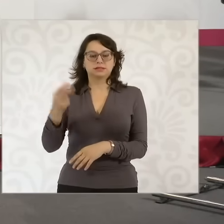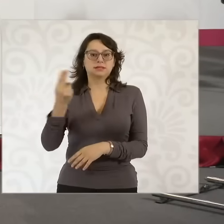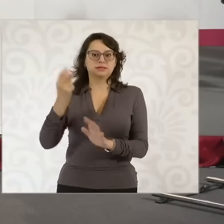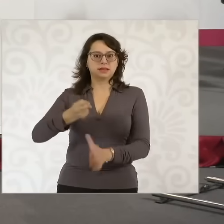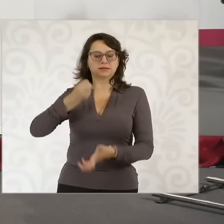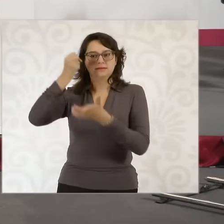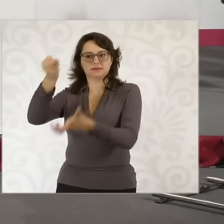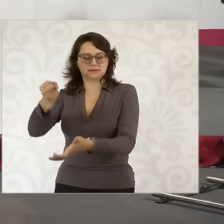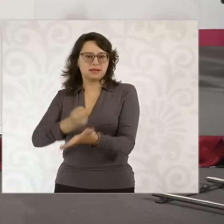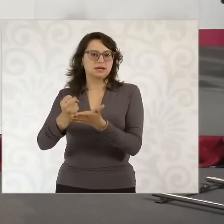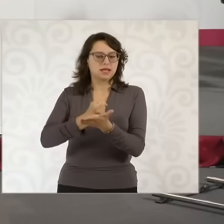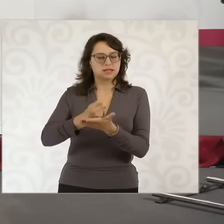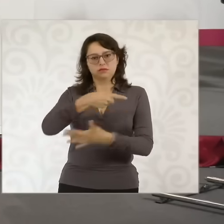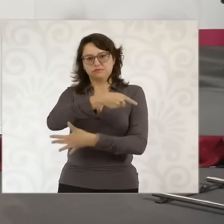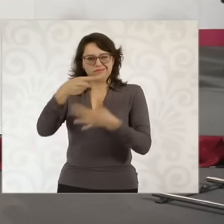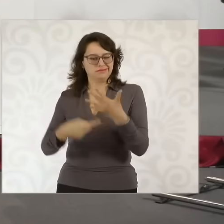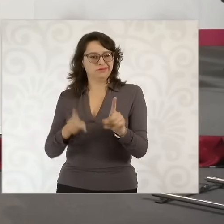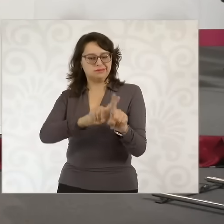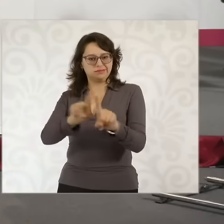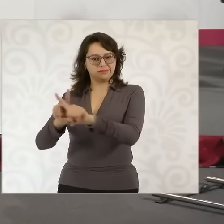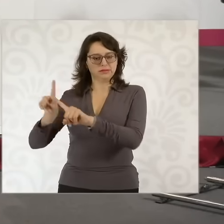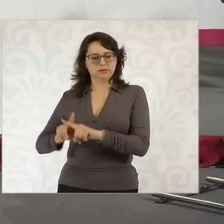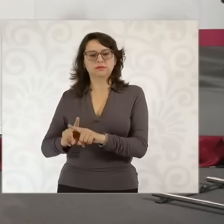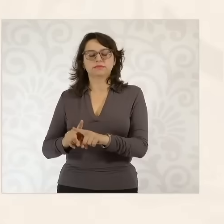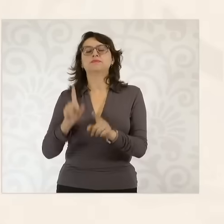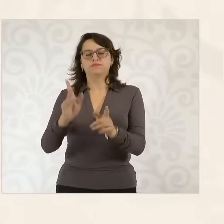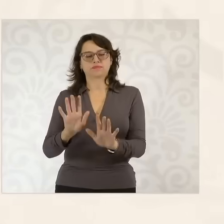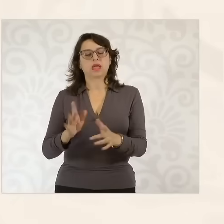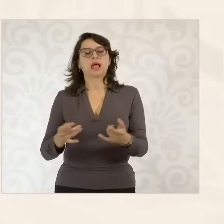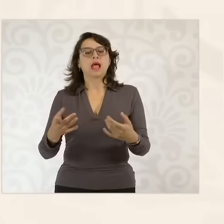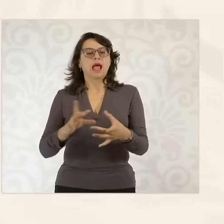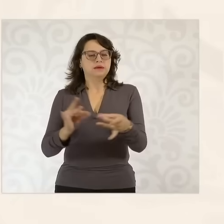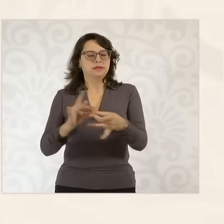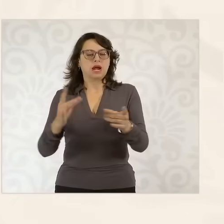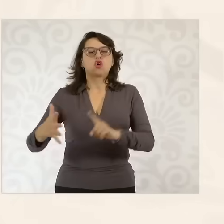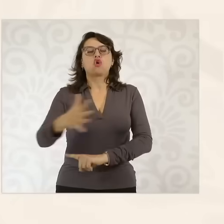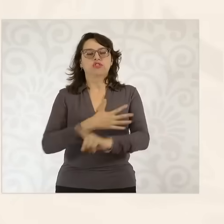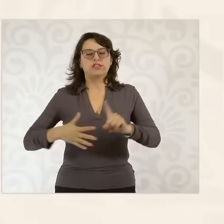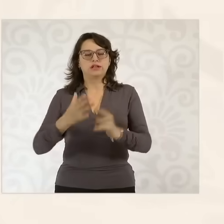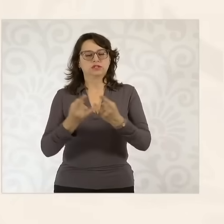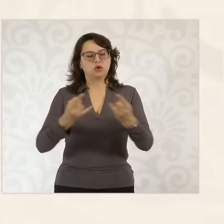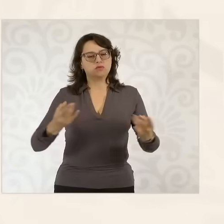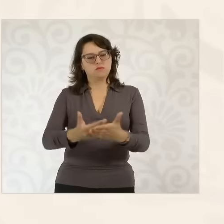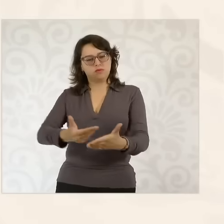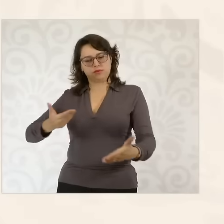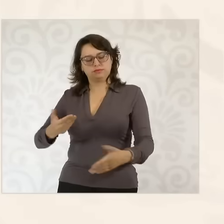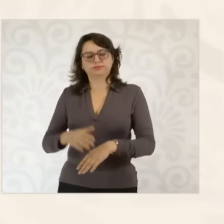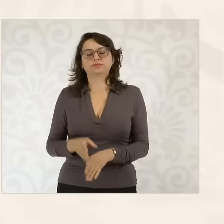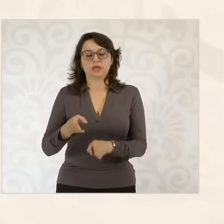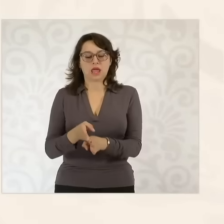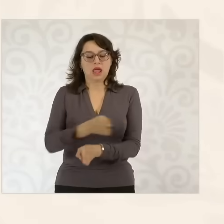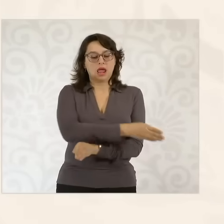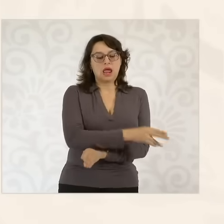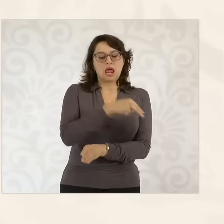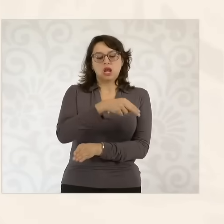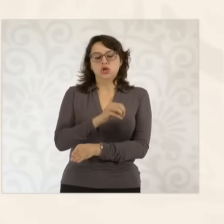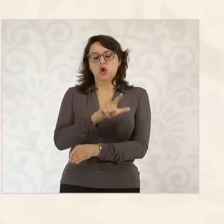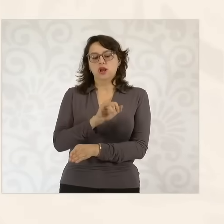Déjenos empezar por este por este contexto. ¿Qué pasó durante el periodo neoliberal con con Pemex?